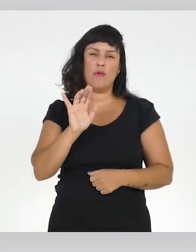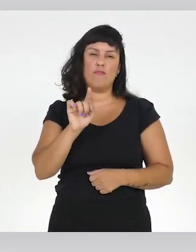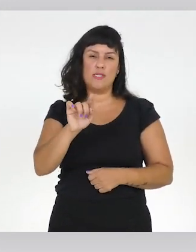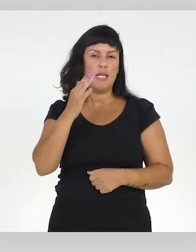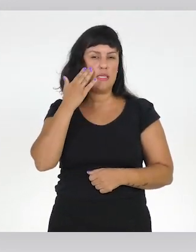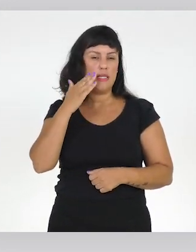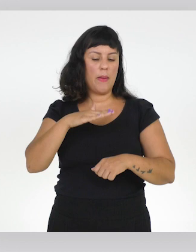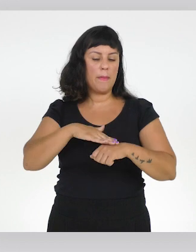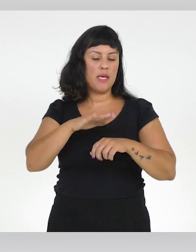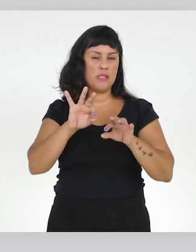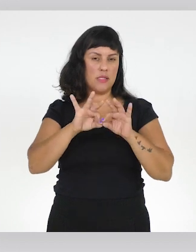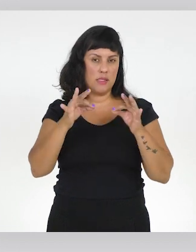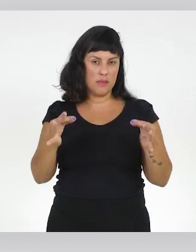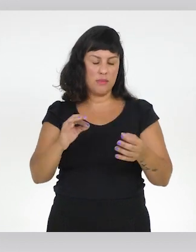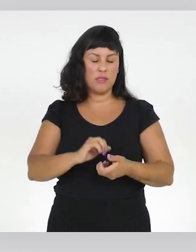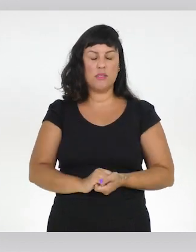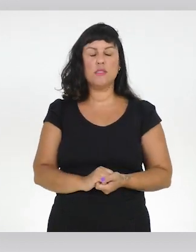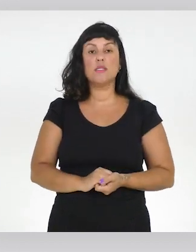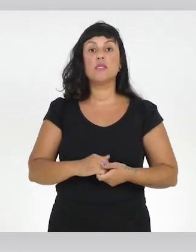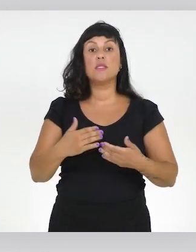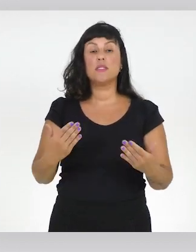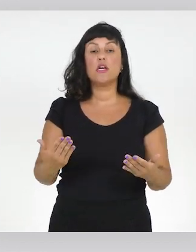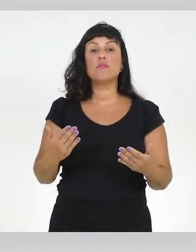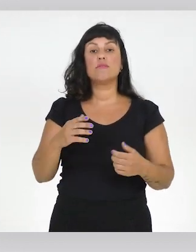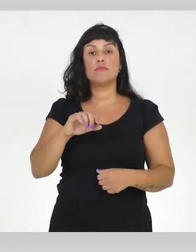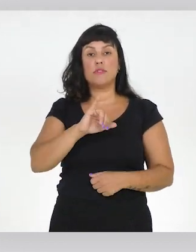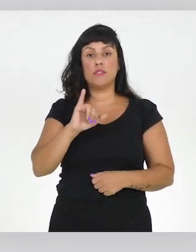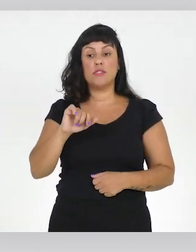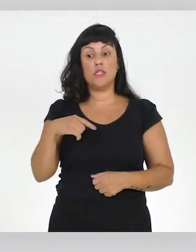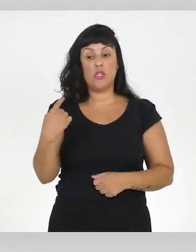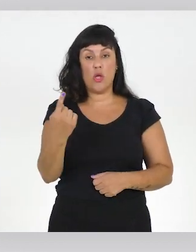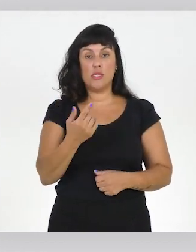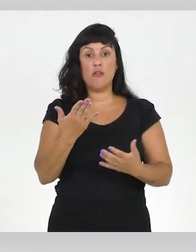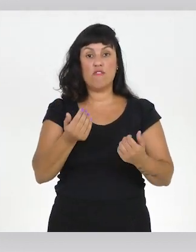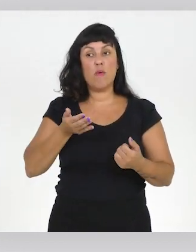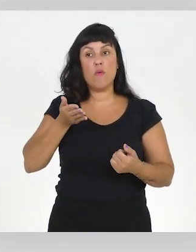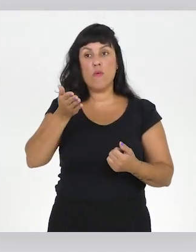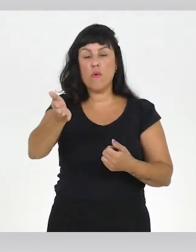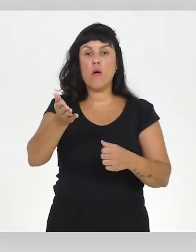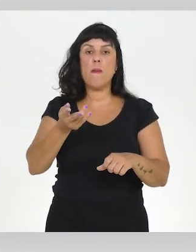Quando a gente vai ao médico, por exemplo, ele passa um tratamento farmacológico,